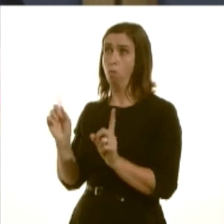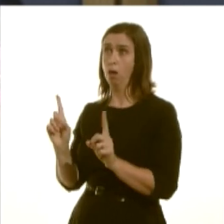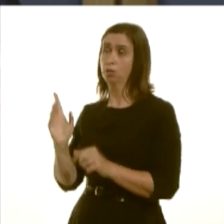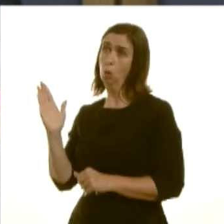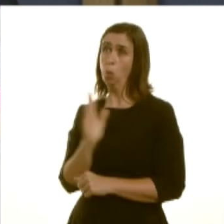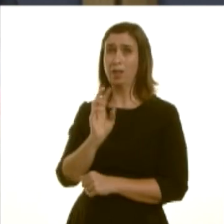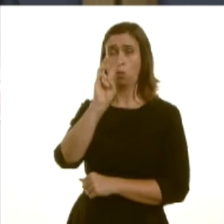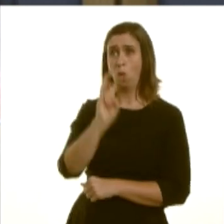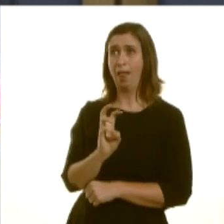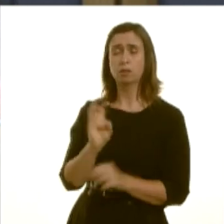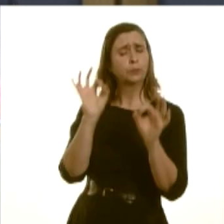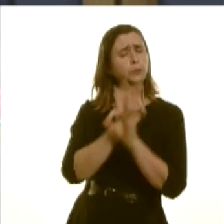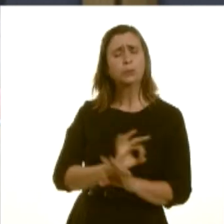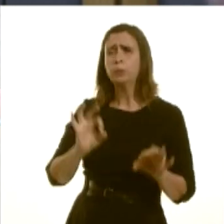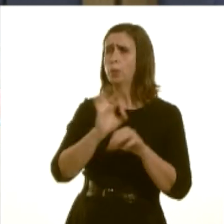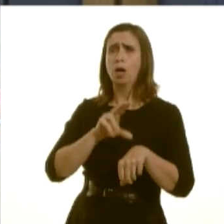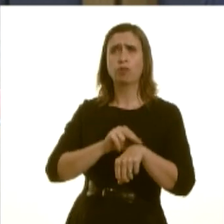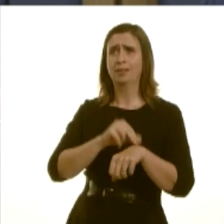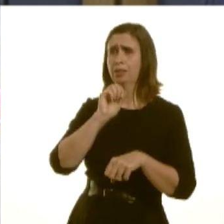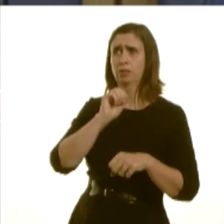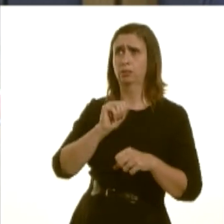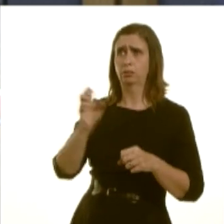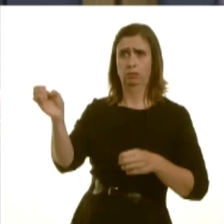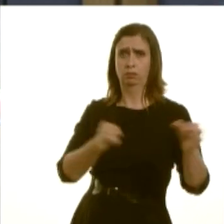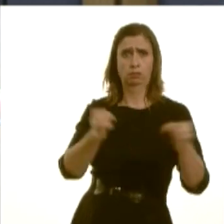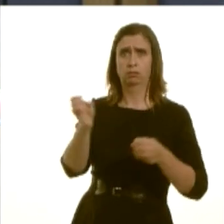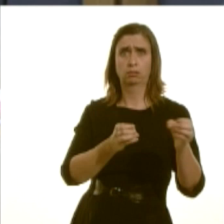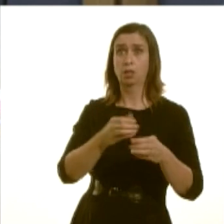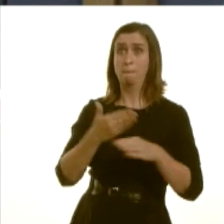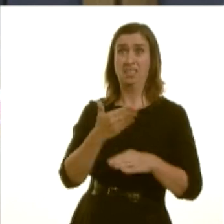lefel diweithdra ymysg pobl ifanc, a ydych yn credu ei bod yn dderbyniol bod eich Llywodraeth